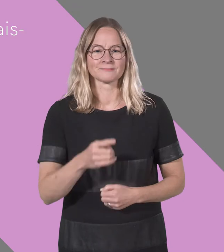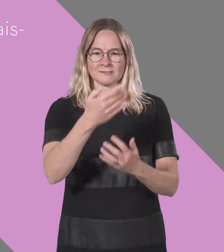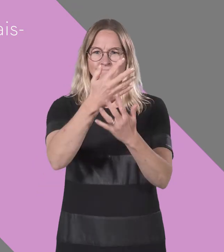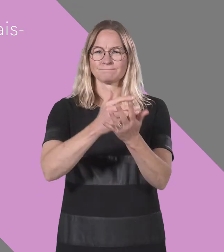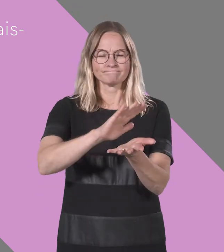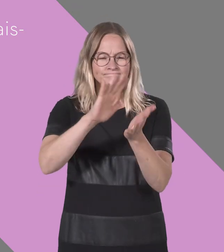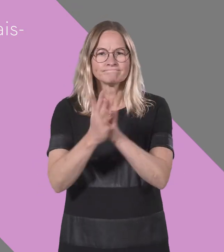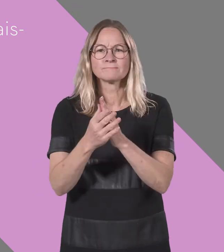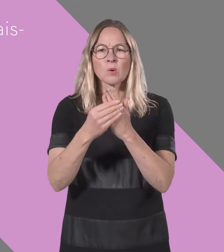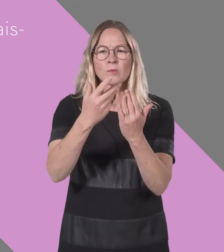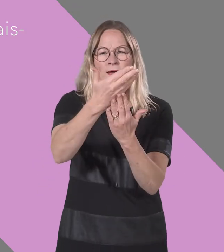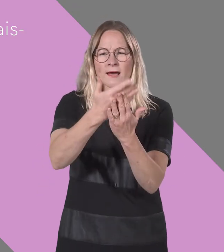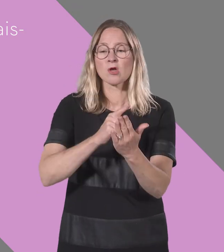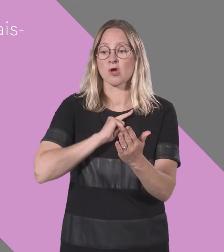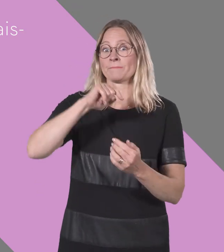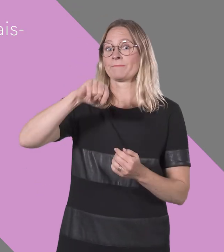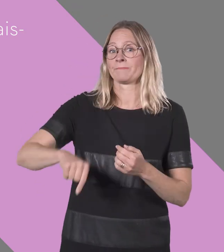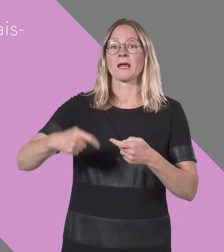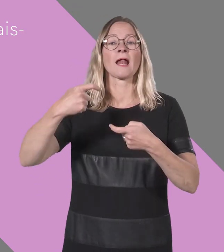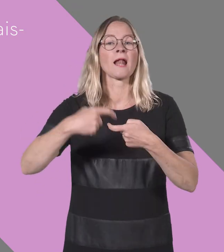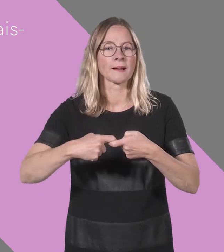Koko uutinen löytyy oheisen linkin takaa.